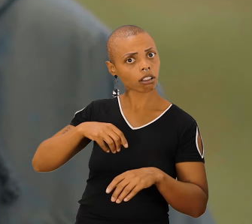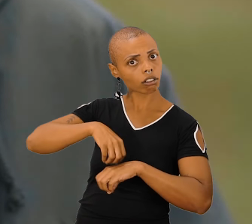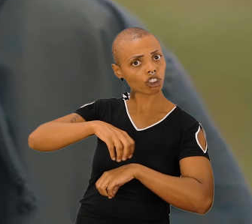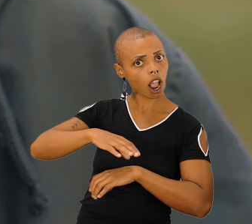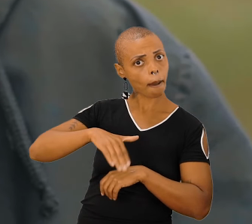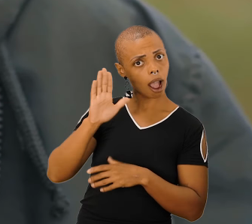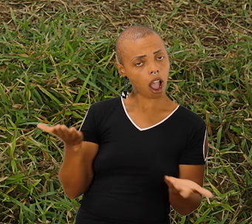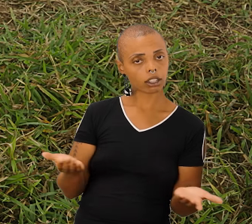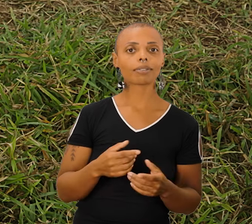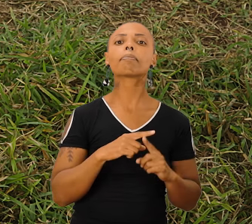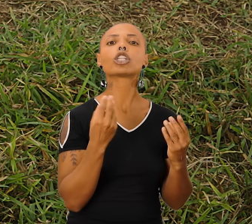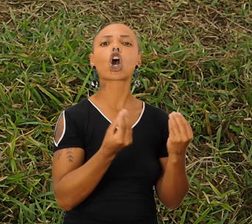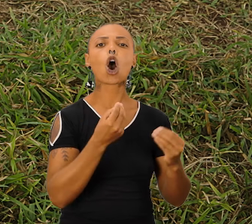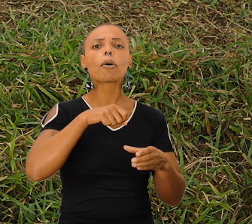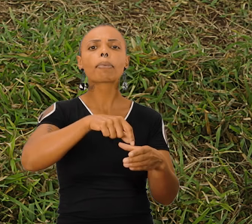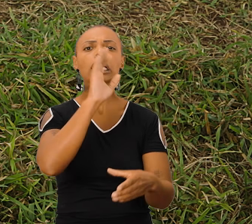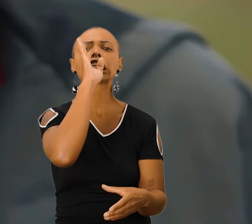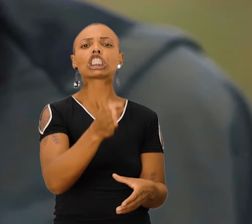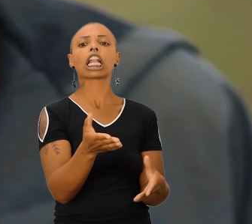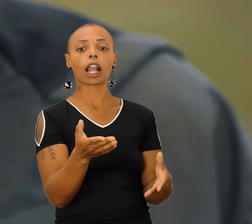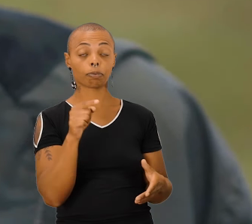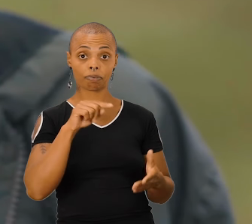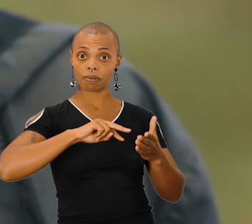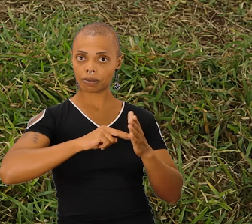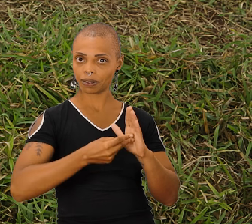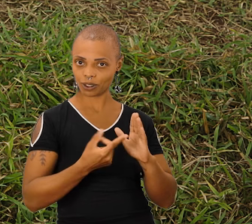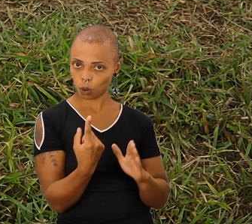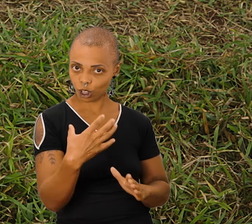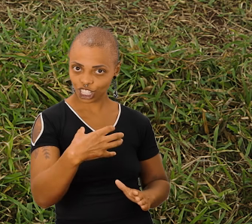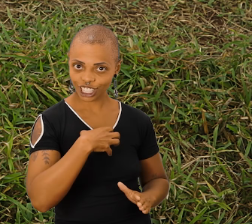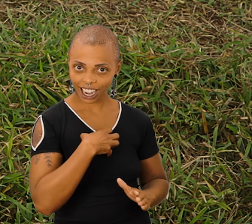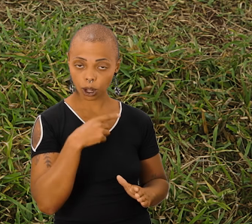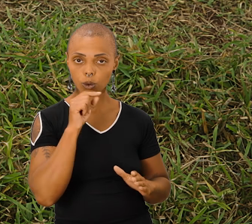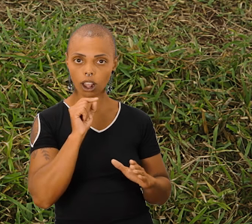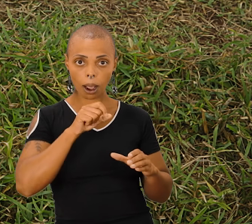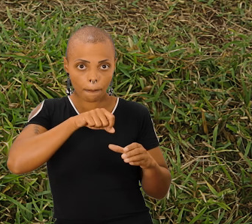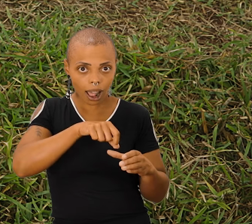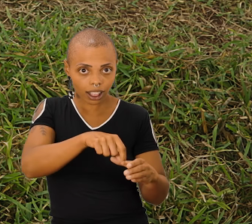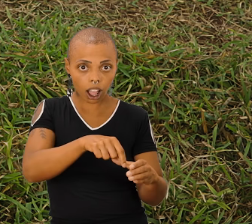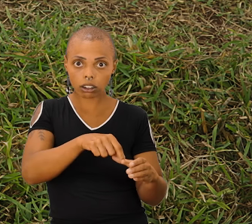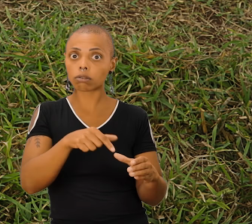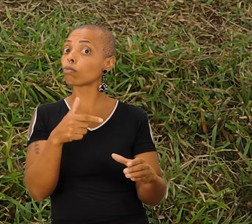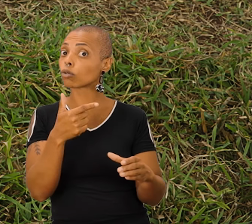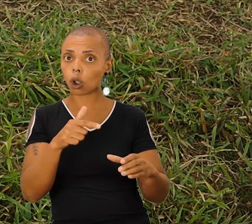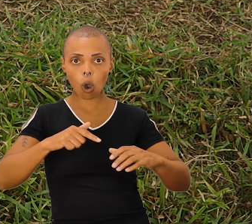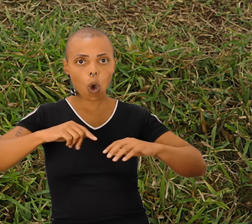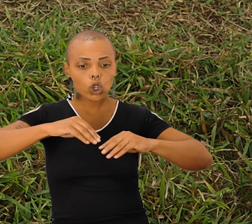[Paulo] E como é esse plantio direto? Plantio direto é uma sistema no qual o plantio ocorre sem revolvimento do solo,